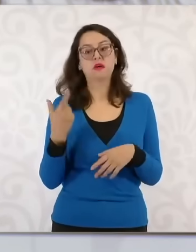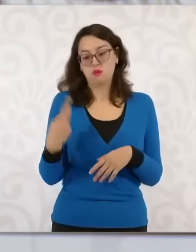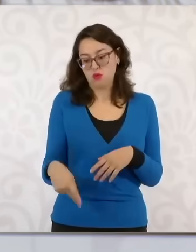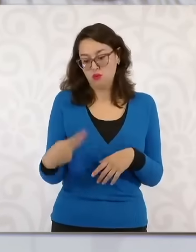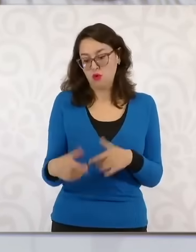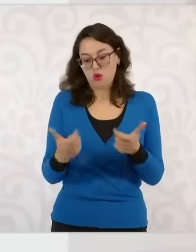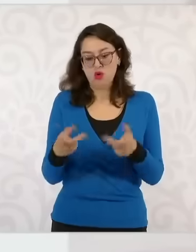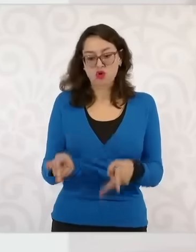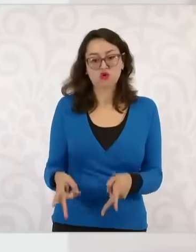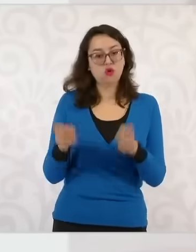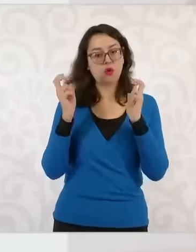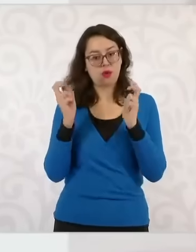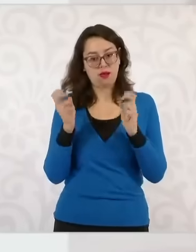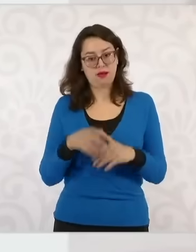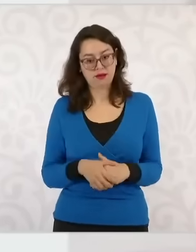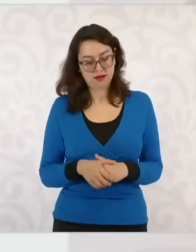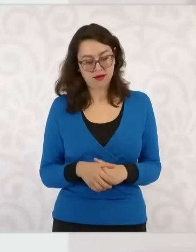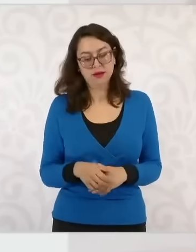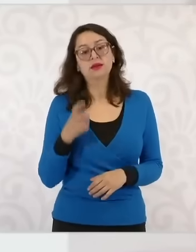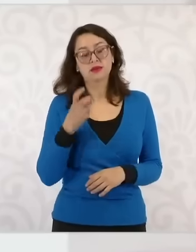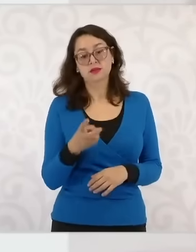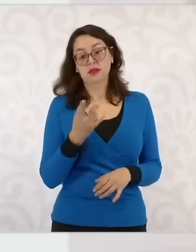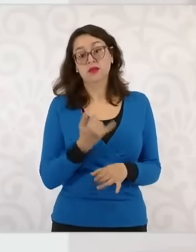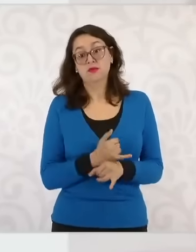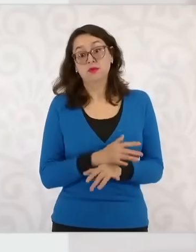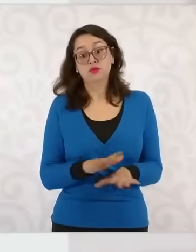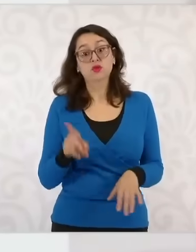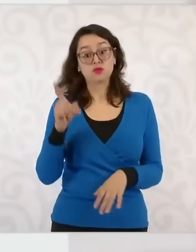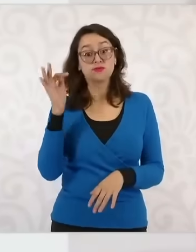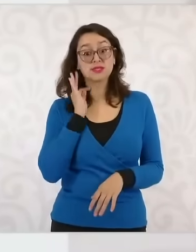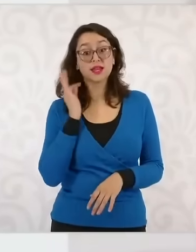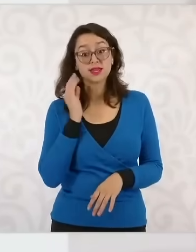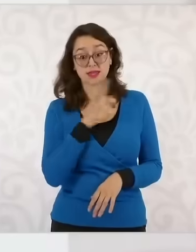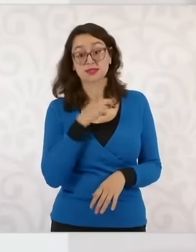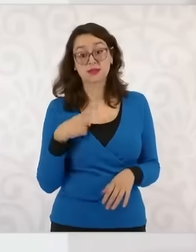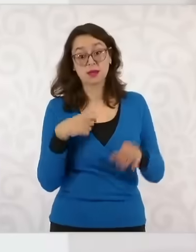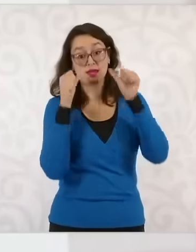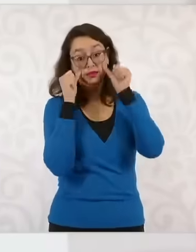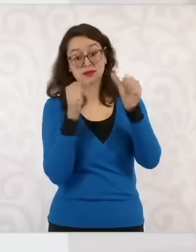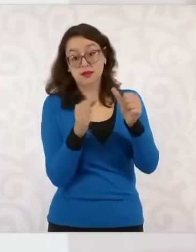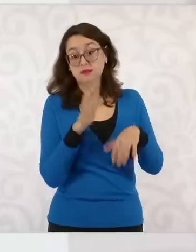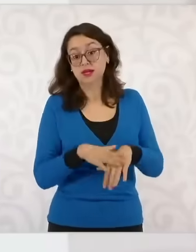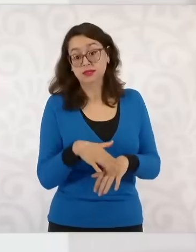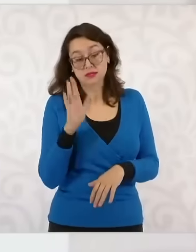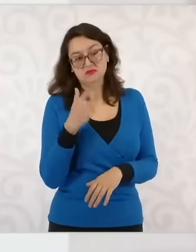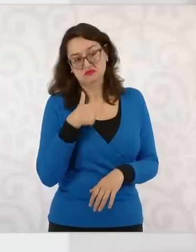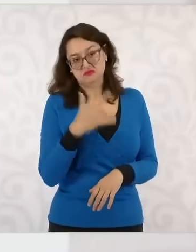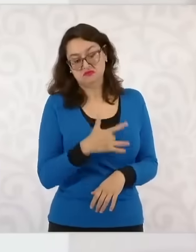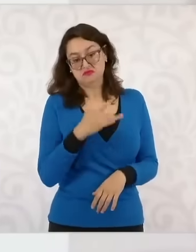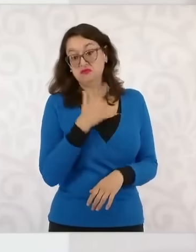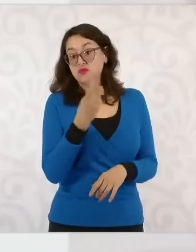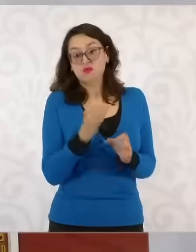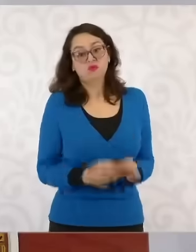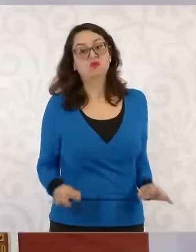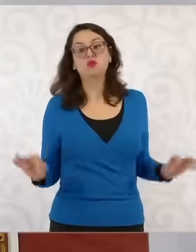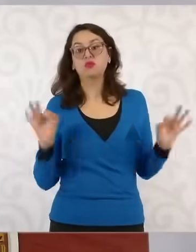es importante que haya este trabajo por parte de la fiscalía y además eh el poder judicial